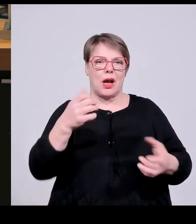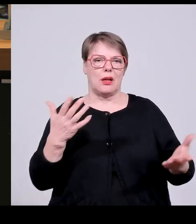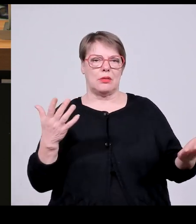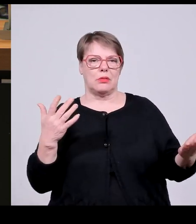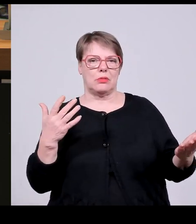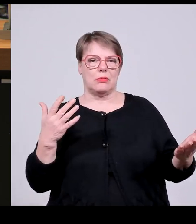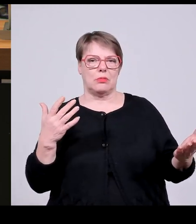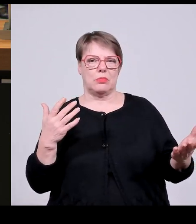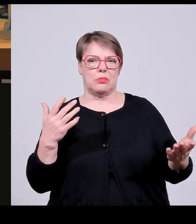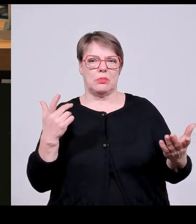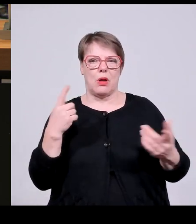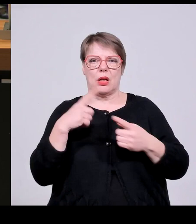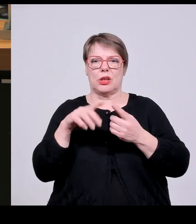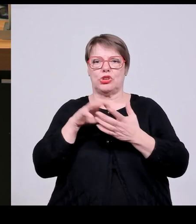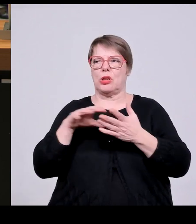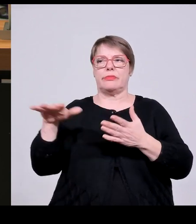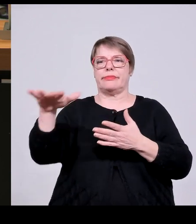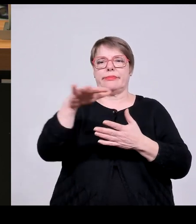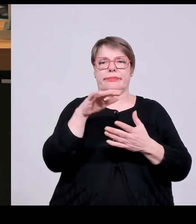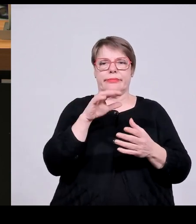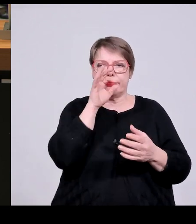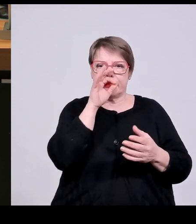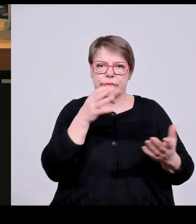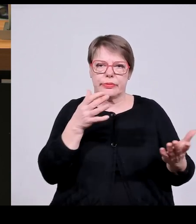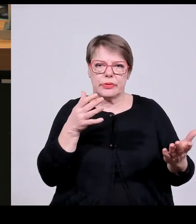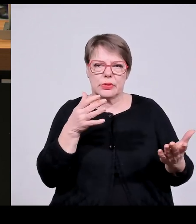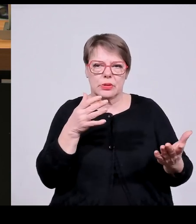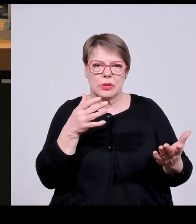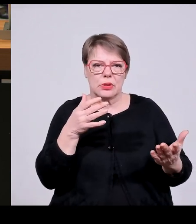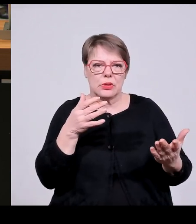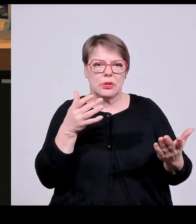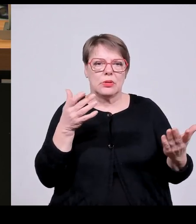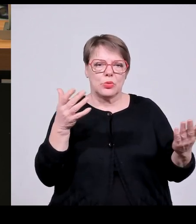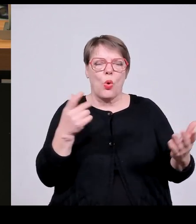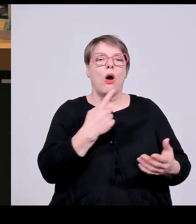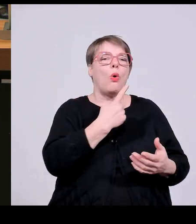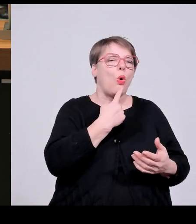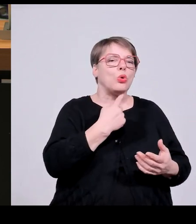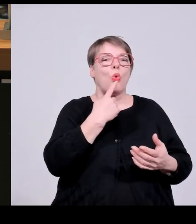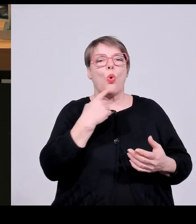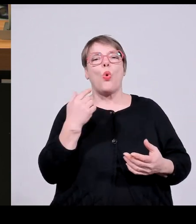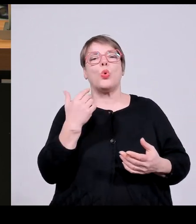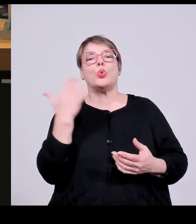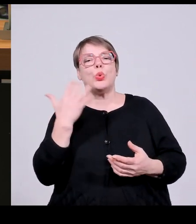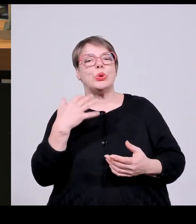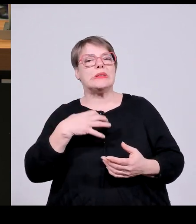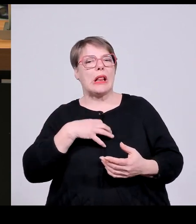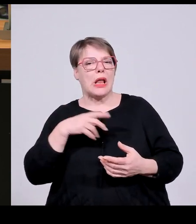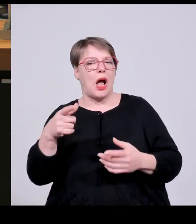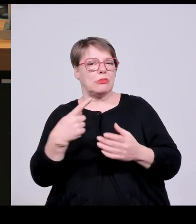Scheitern übrigens, dass rot-grün-roten Senats, dass so wenig Orte gibt, wo man seine Träume verwirklichen kann. (Beifall)